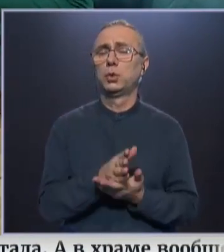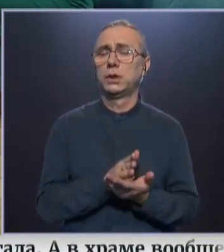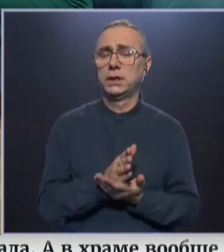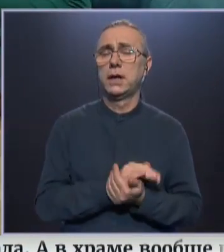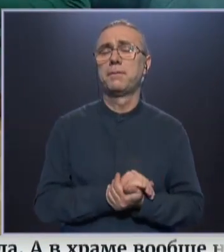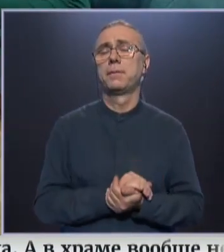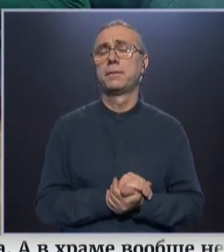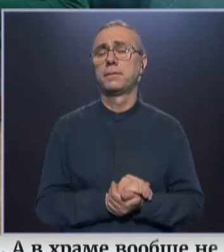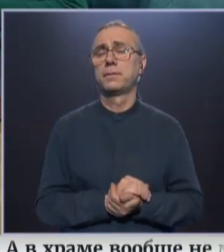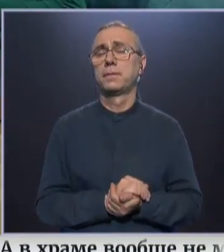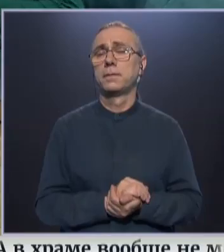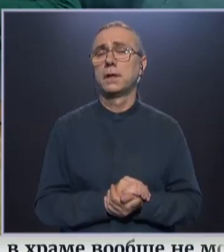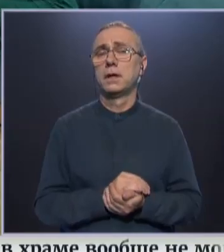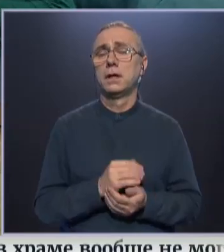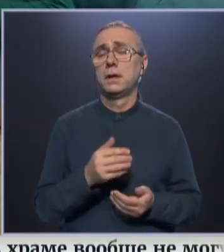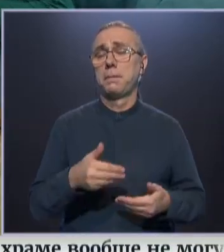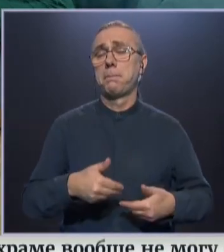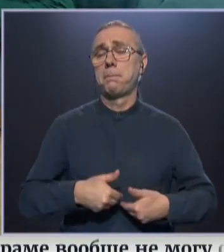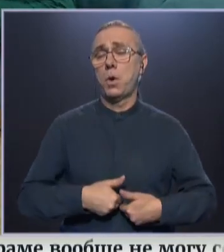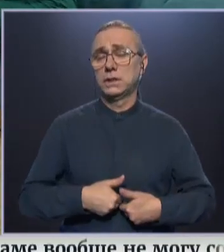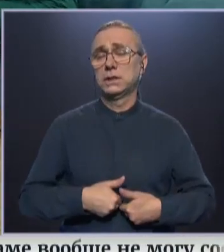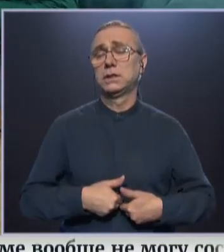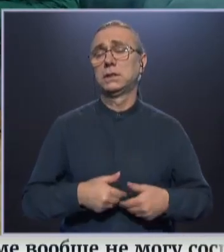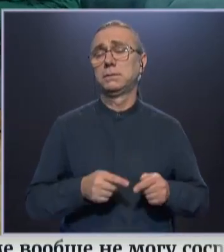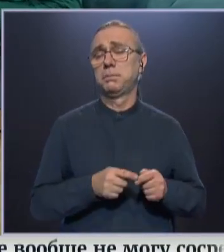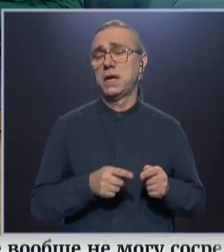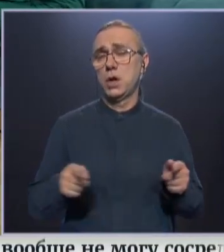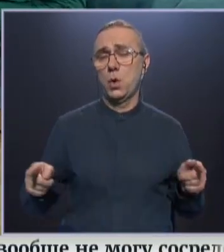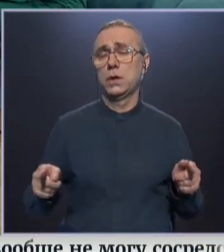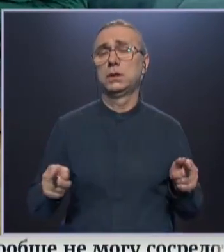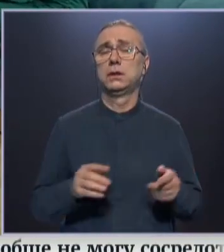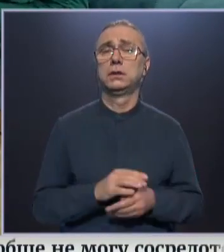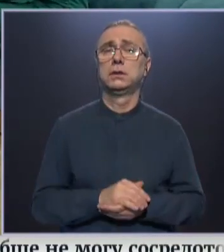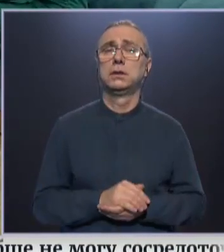именно сам позднический период более всего трезвенный